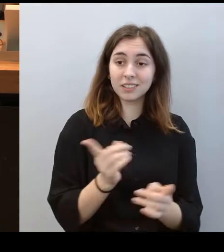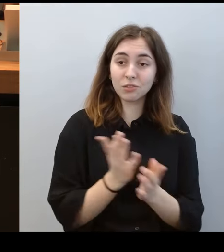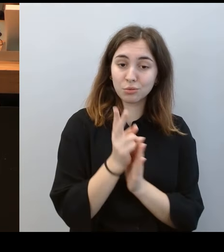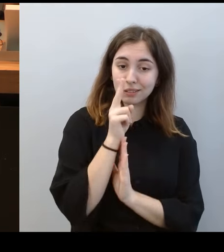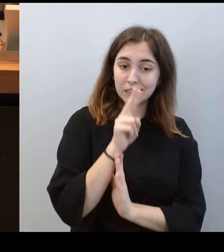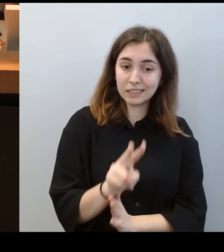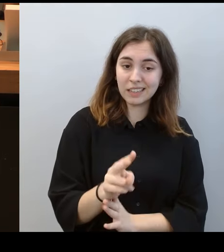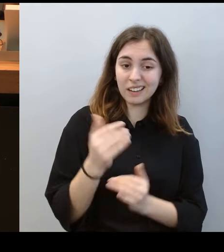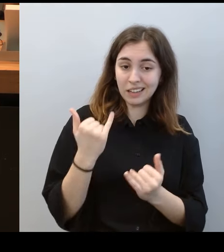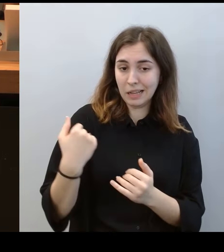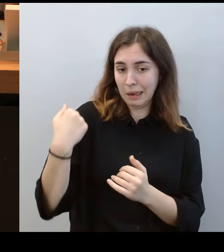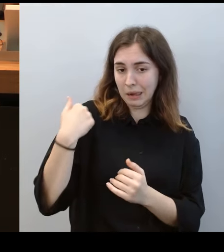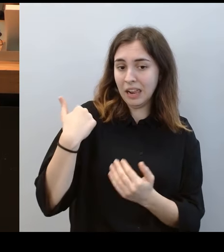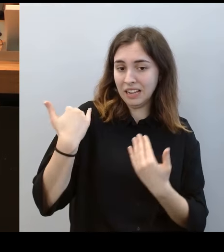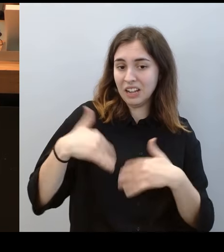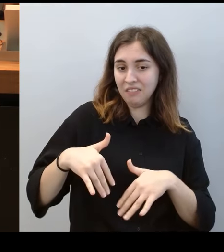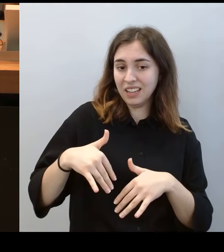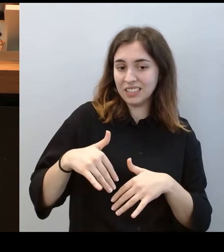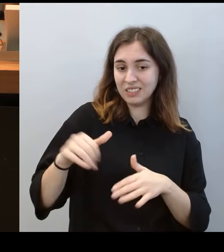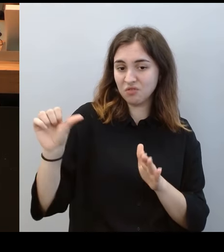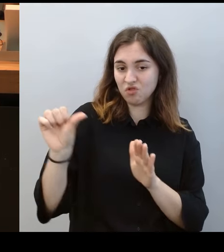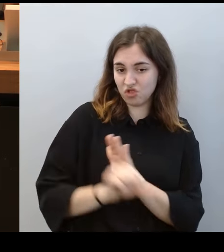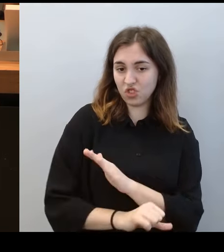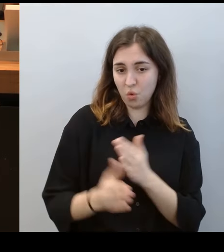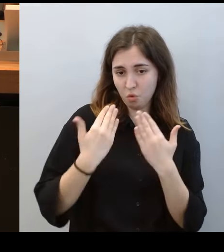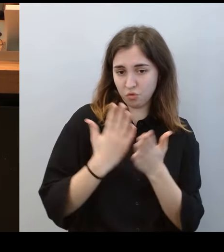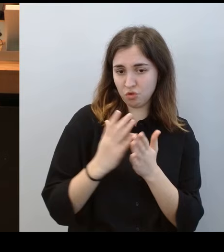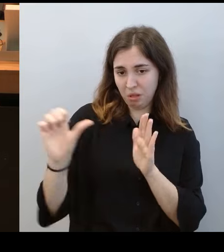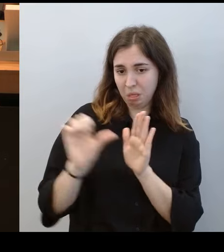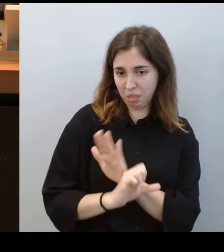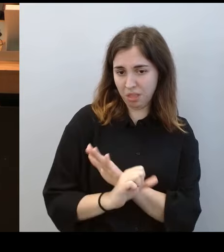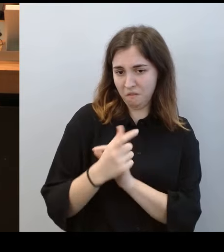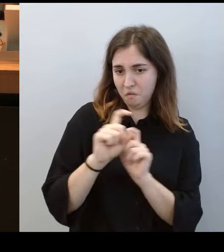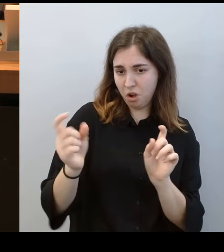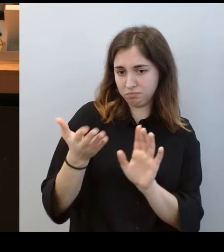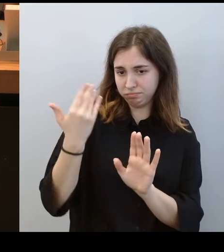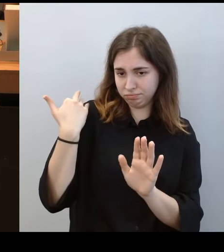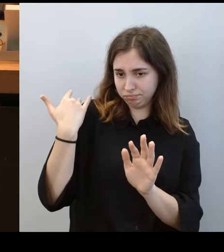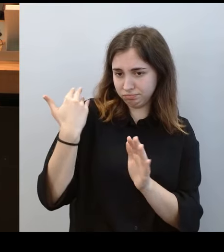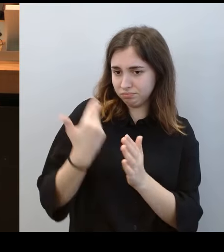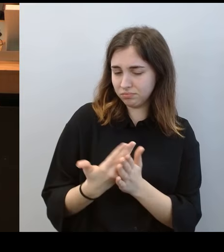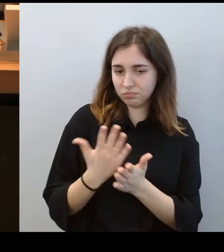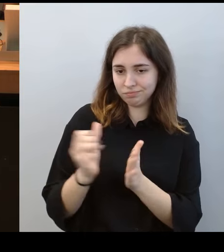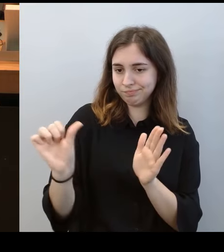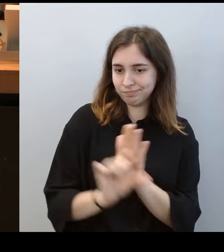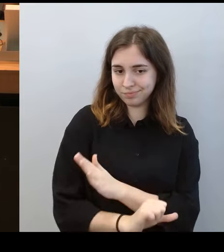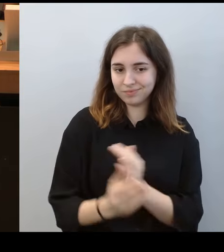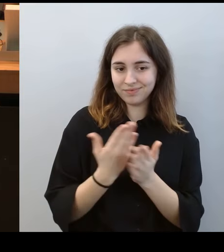Luft vor wenigen Wochen, der hat ja wieder mitbekommen, dass es nicht am Meer Autofahren lag, sondern